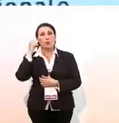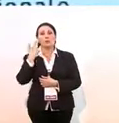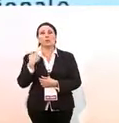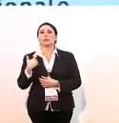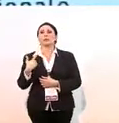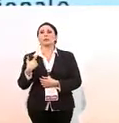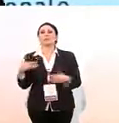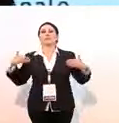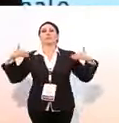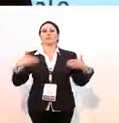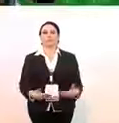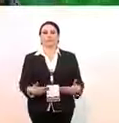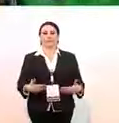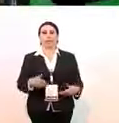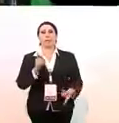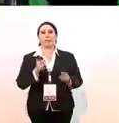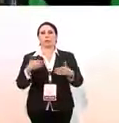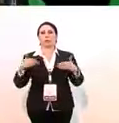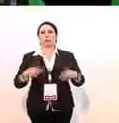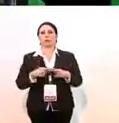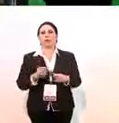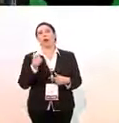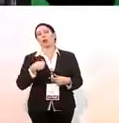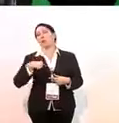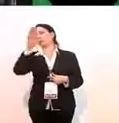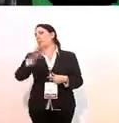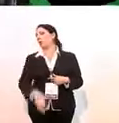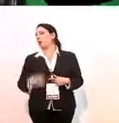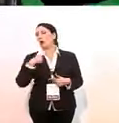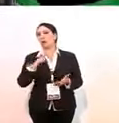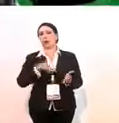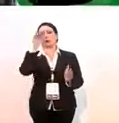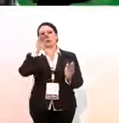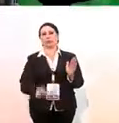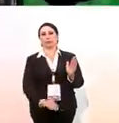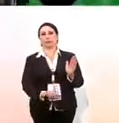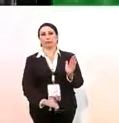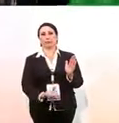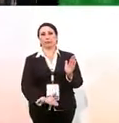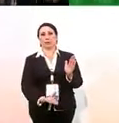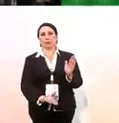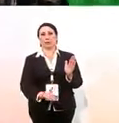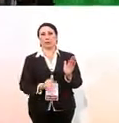sulla scena dicendo che lui abbasserà le tasse. Il milione di posti di lavoro non lo